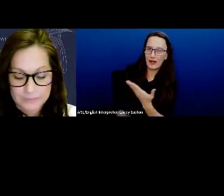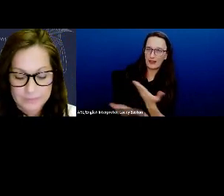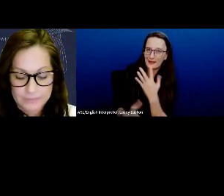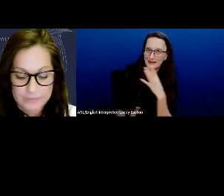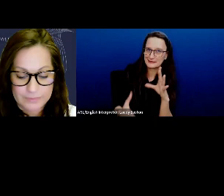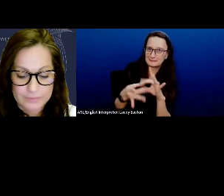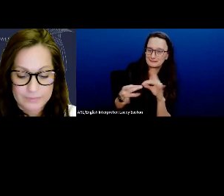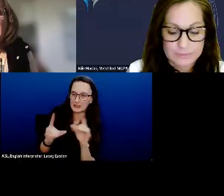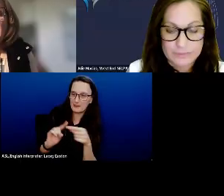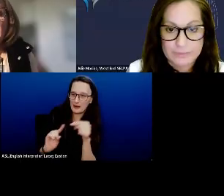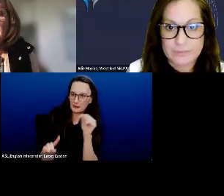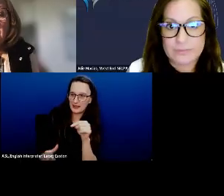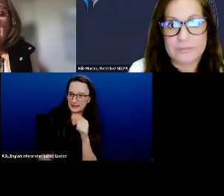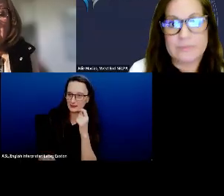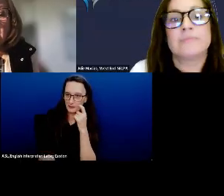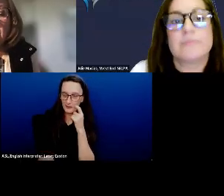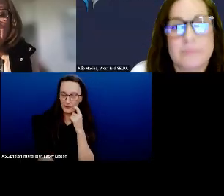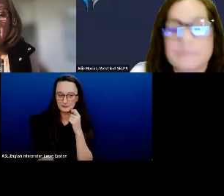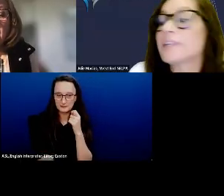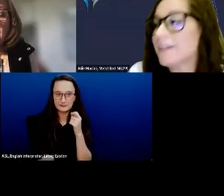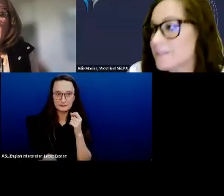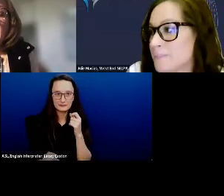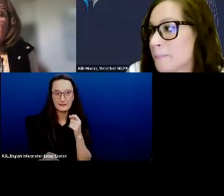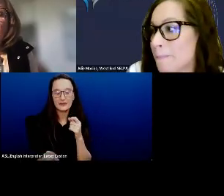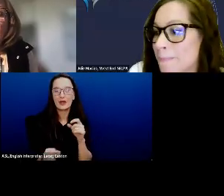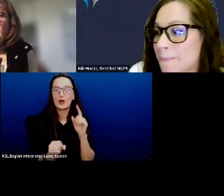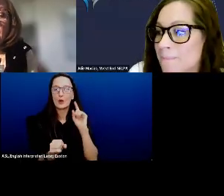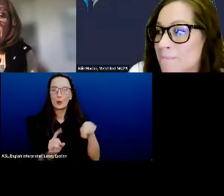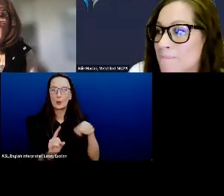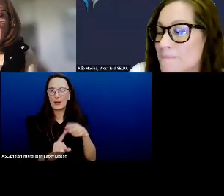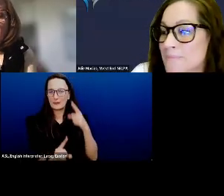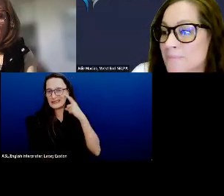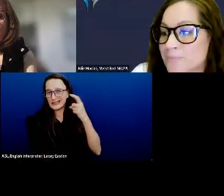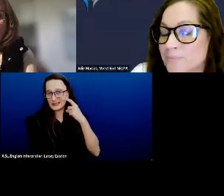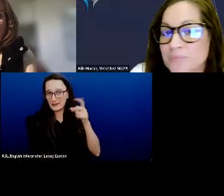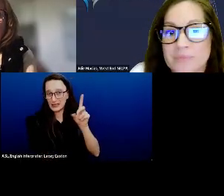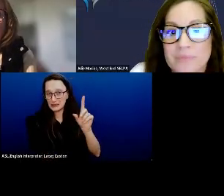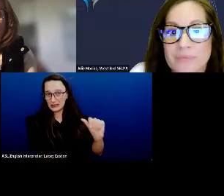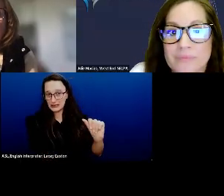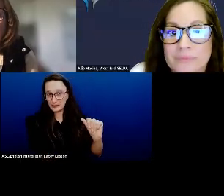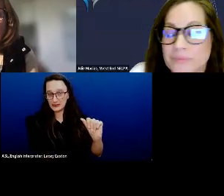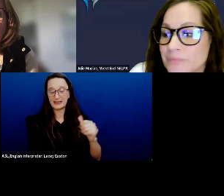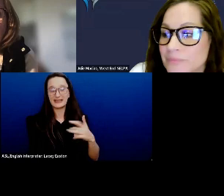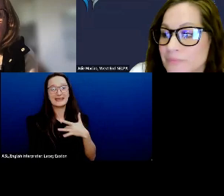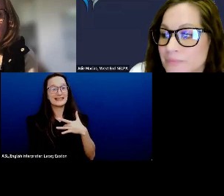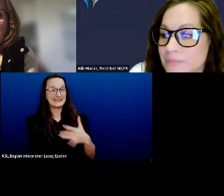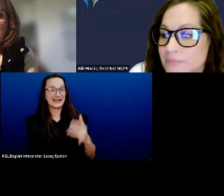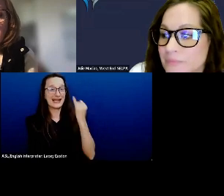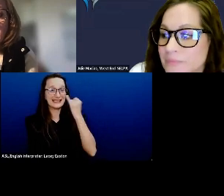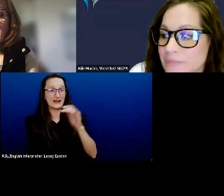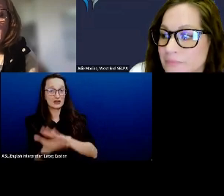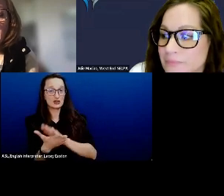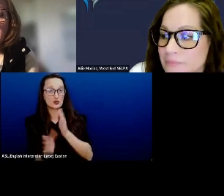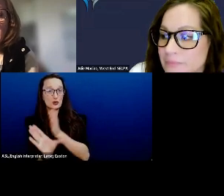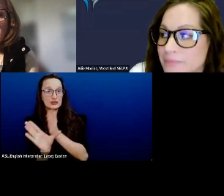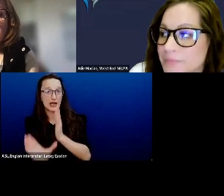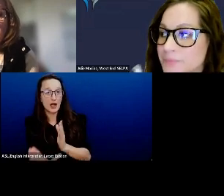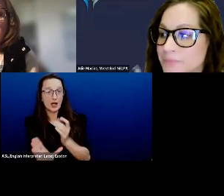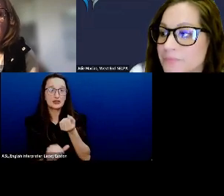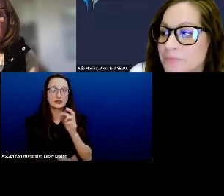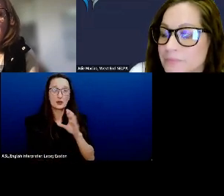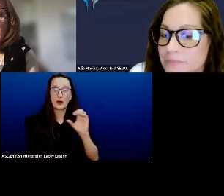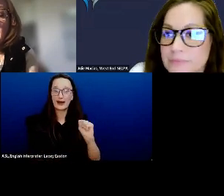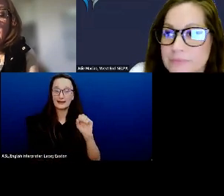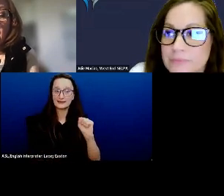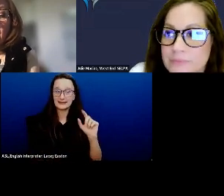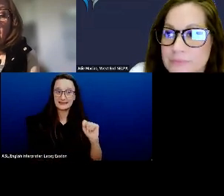áreas de sospecha de discapacidad tan típicamente cuando un psicólogo escolar o un equipo SST deciden que